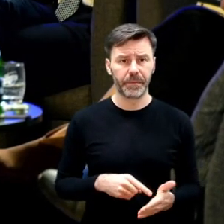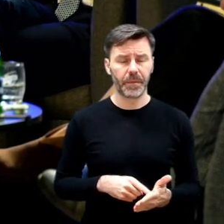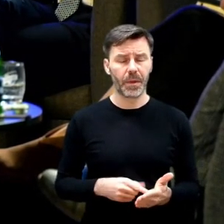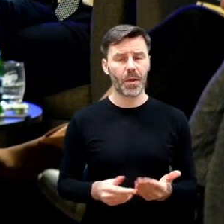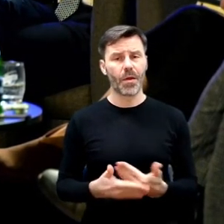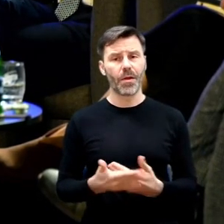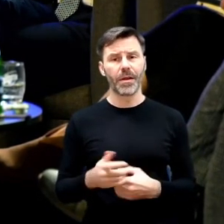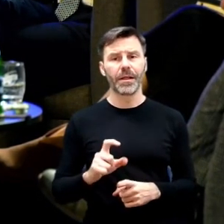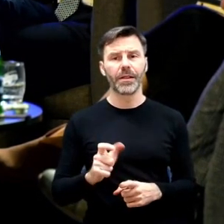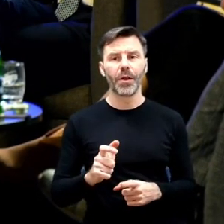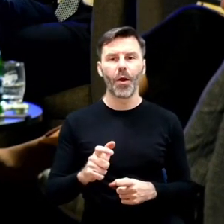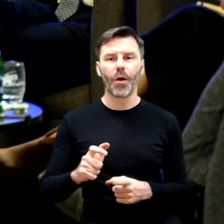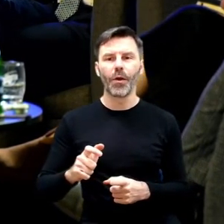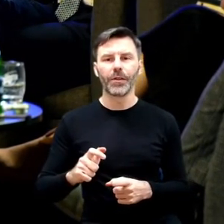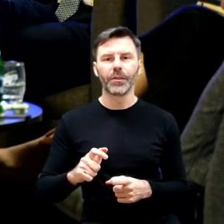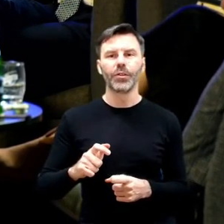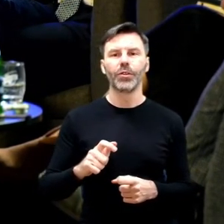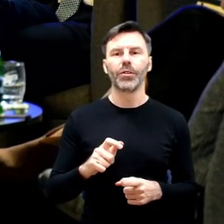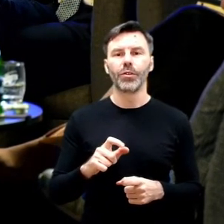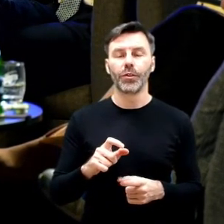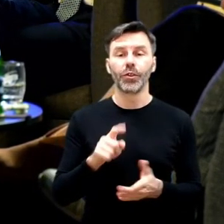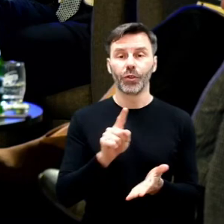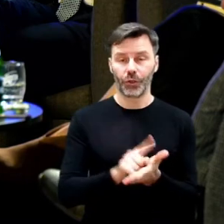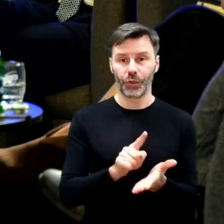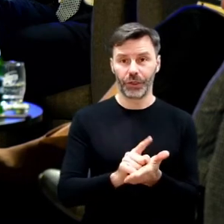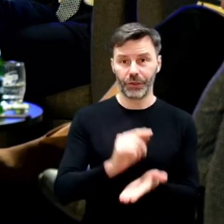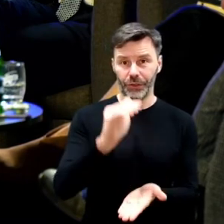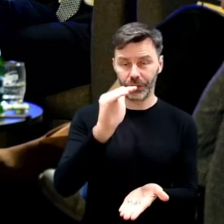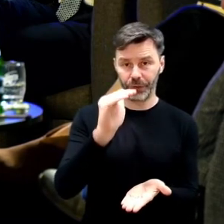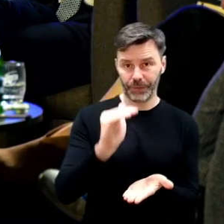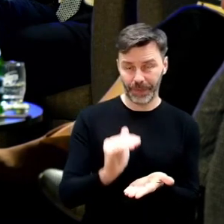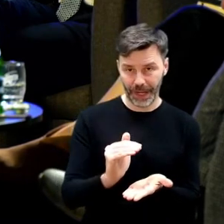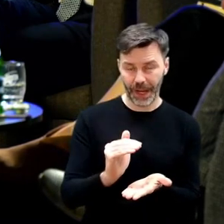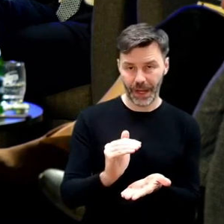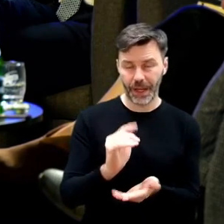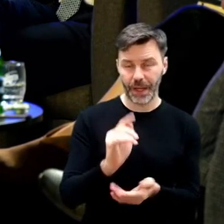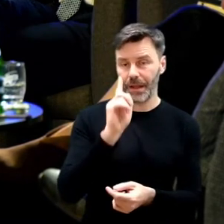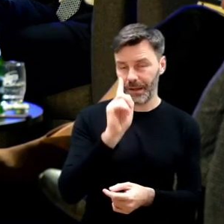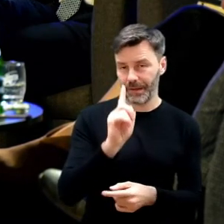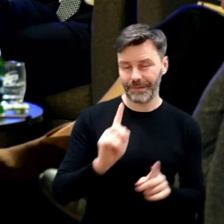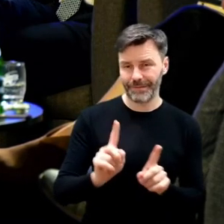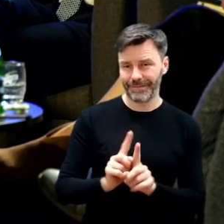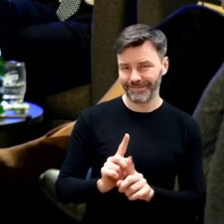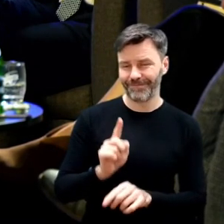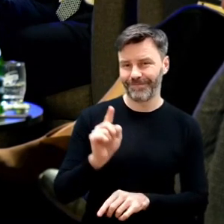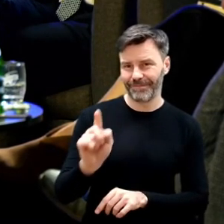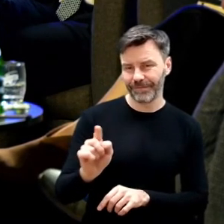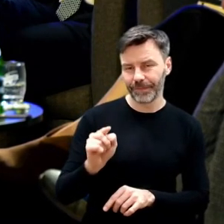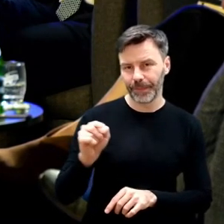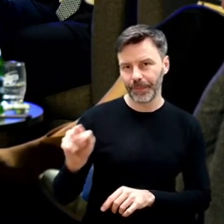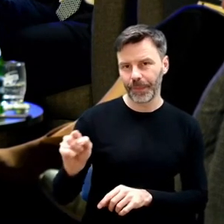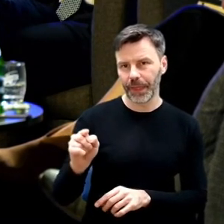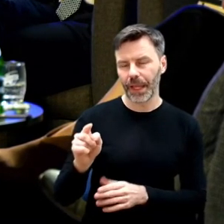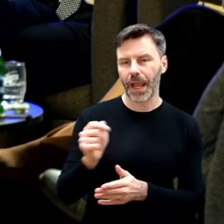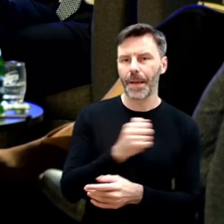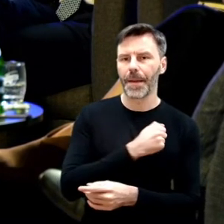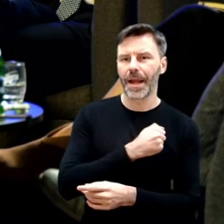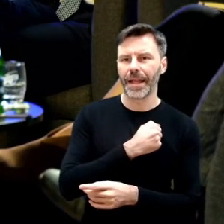czynszu, ale pozwoli także zwiększyć poziom środków kredytowych w montażu finansowym, przez co będzie